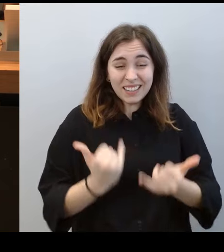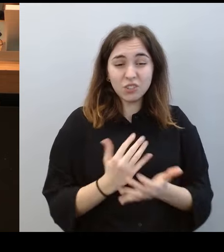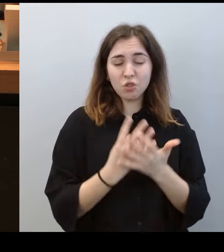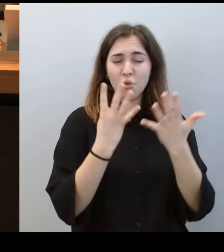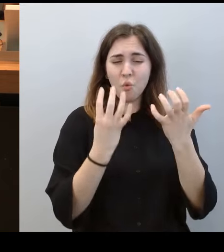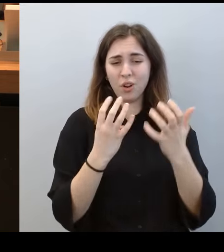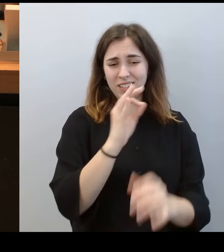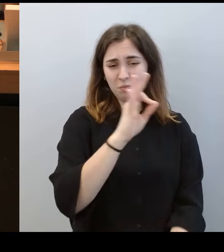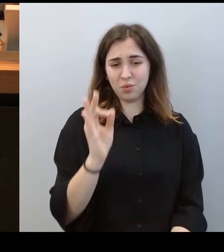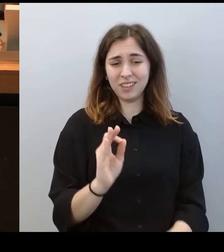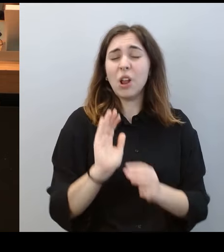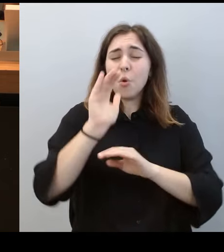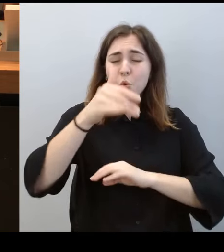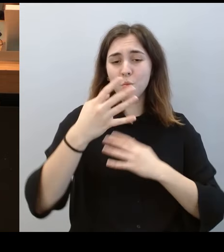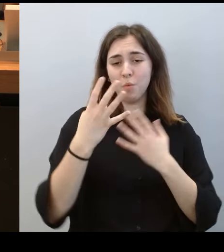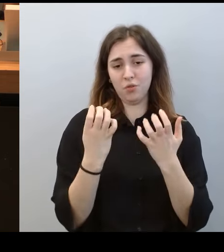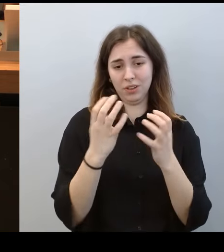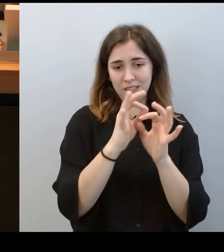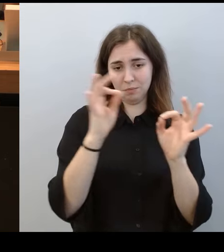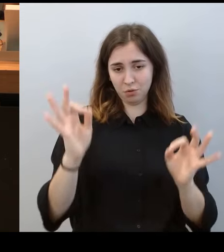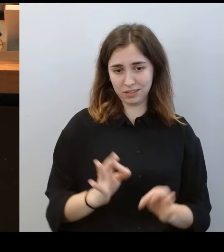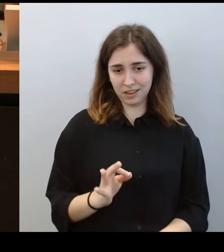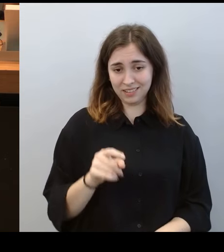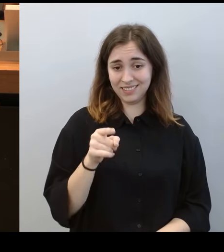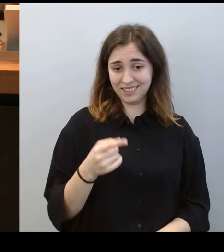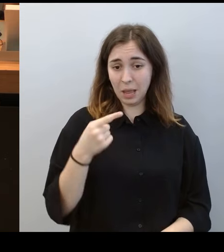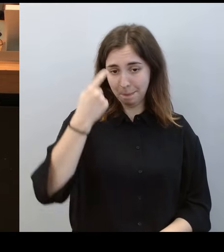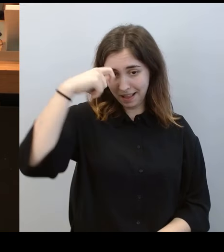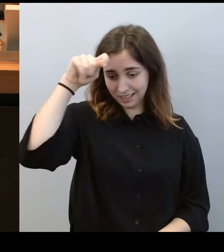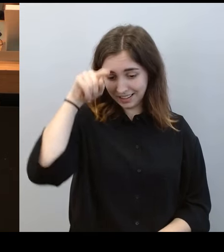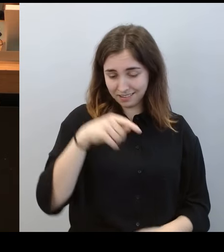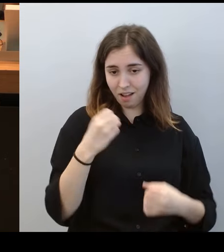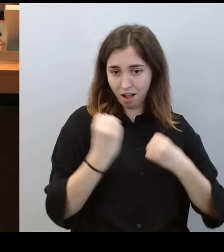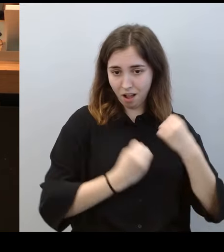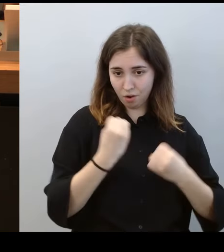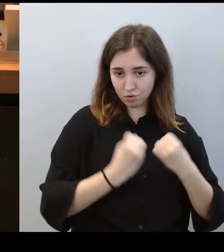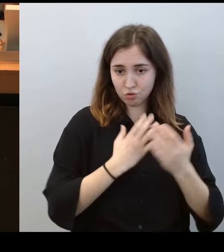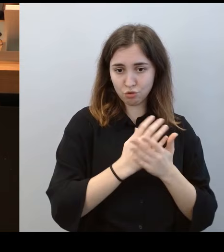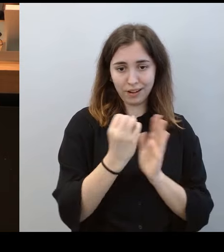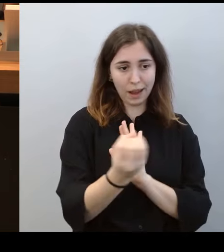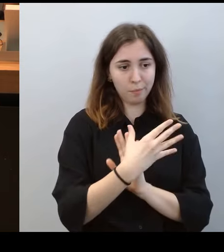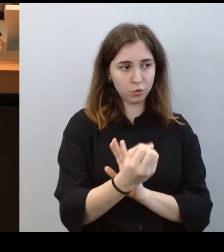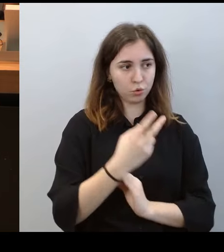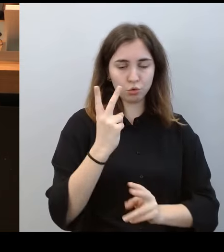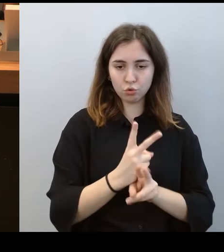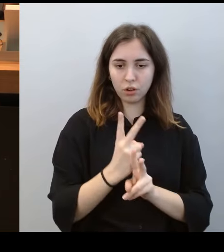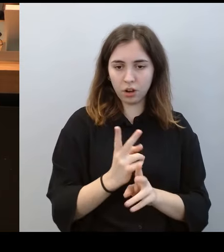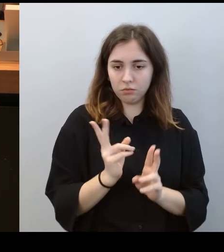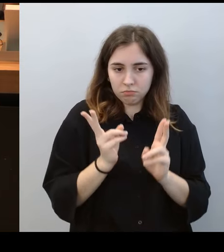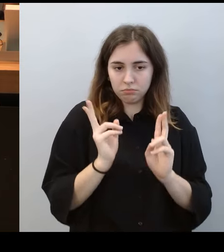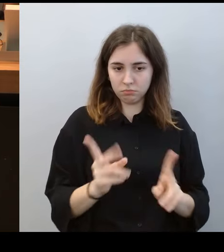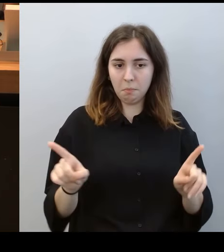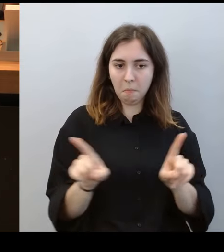in Berlin die erforderlichen Emissionsstandards. Diese Veränderung zeigt, dass die